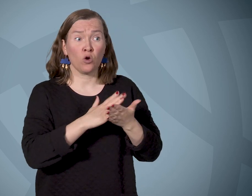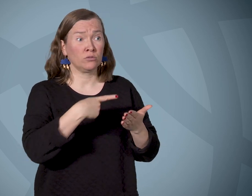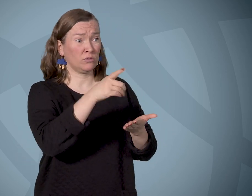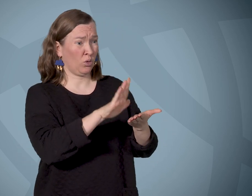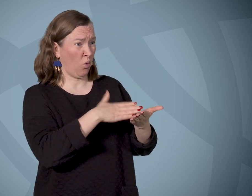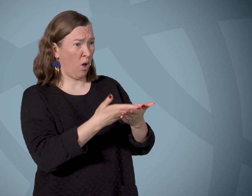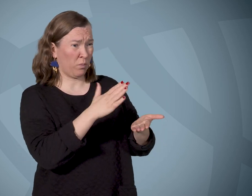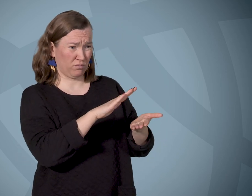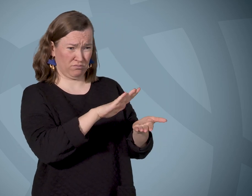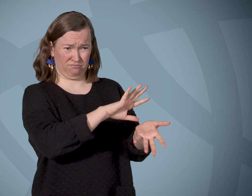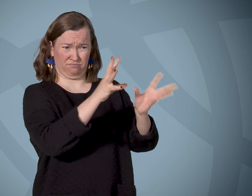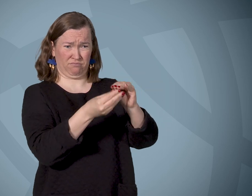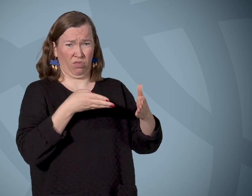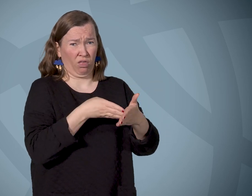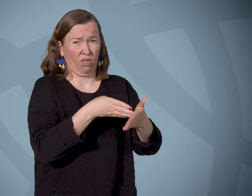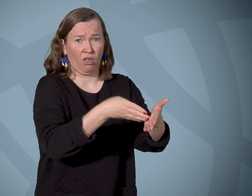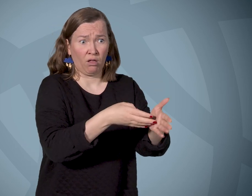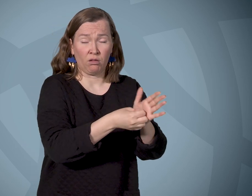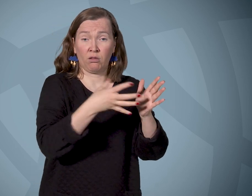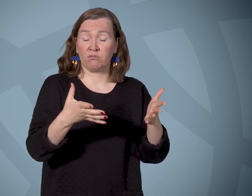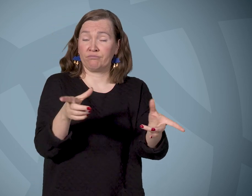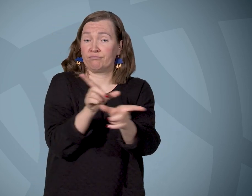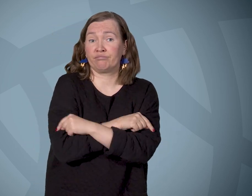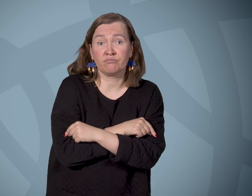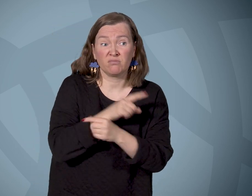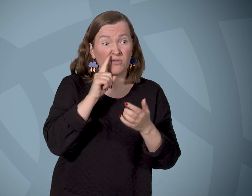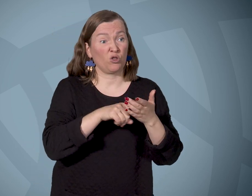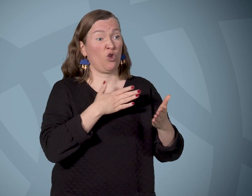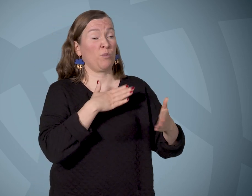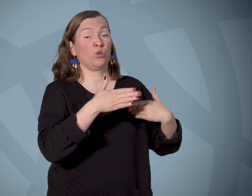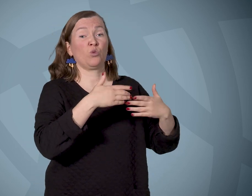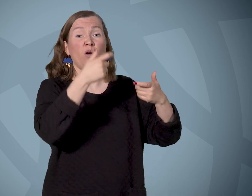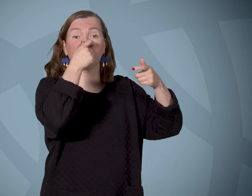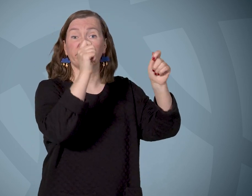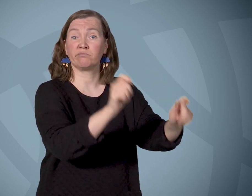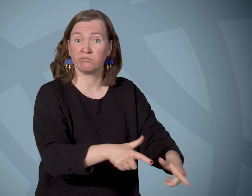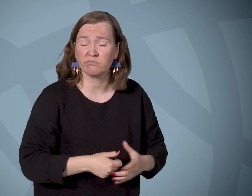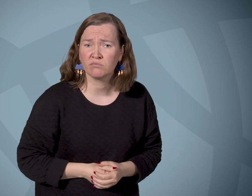Osa on uupunut toimimattomiin tulkkausjärjestelyihin jopa niin, että on irtisanoutunut työstään.